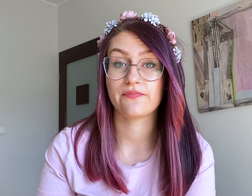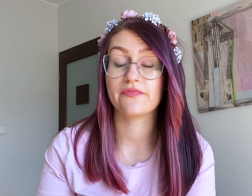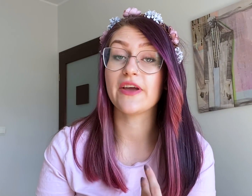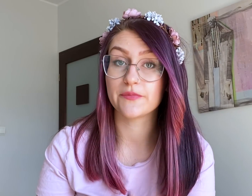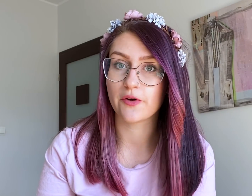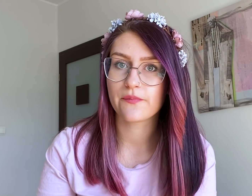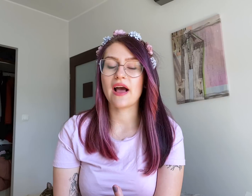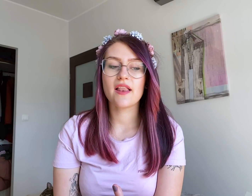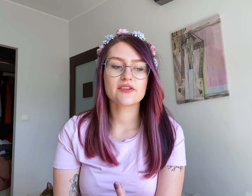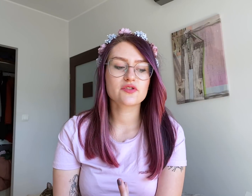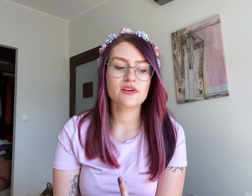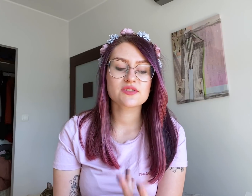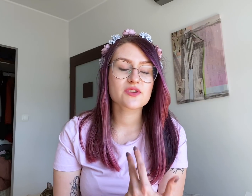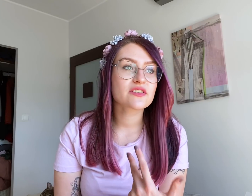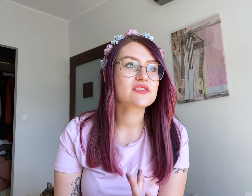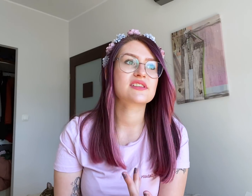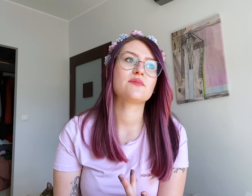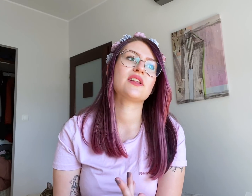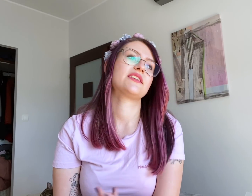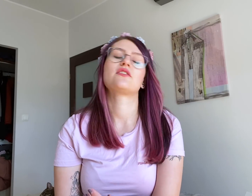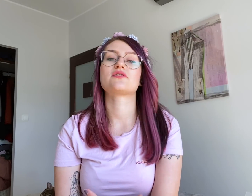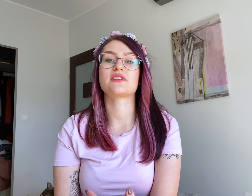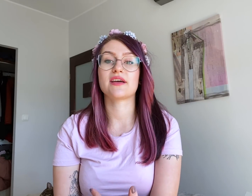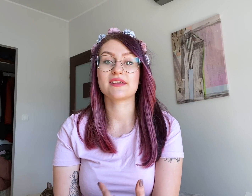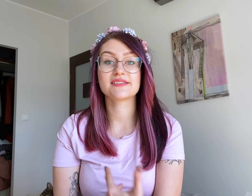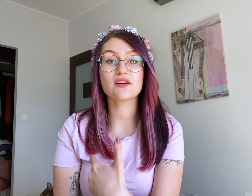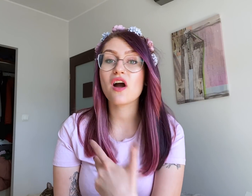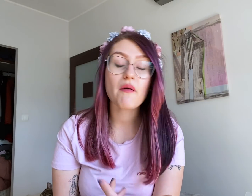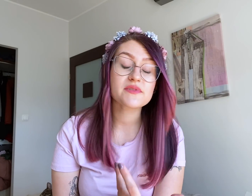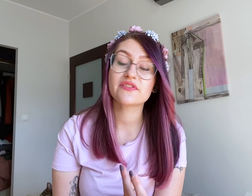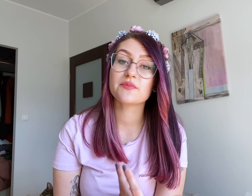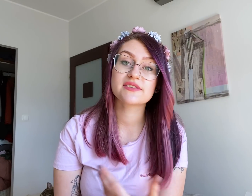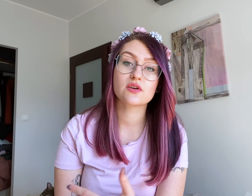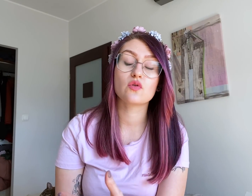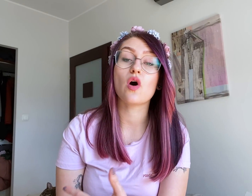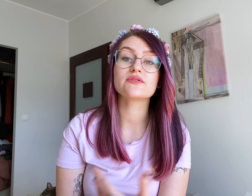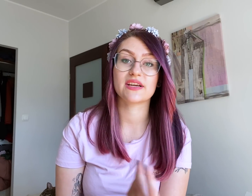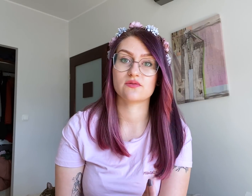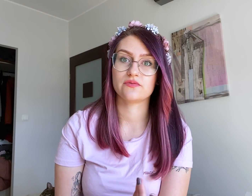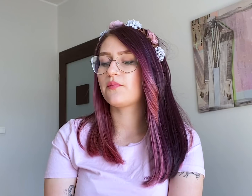Wiem to. Ale to jest przede wszystkim dlatego, że zakochałam się w tym języku od razu.